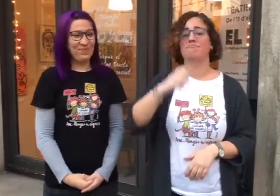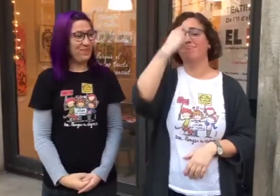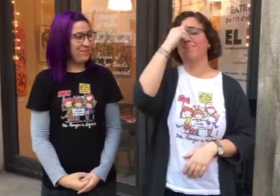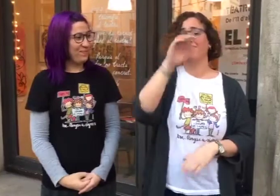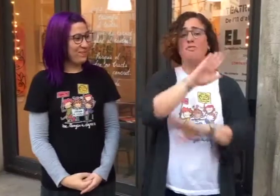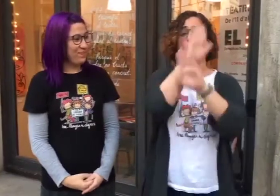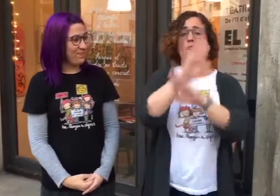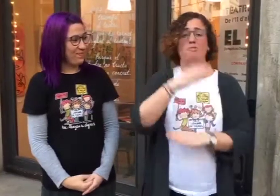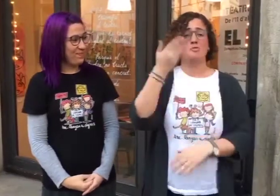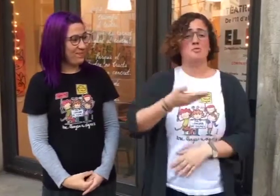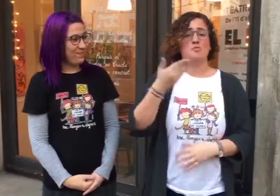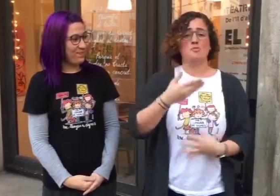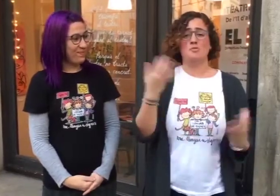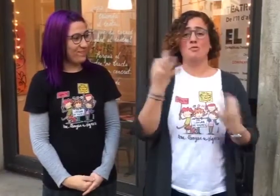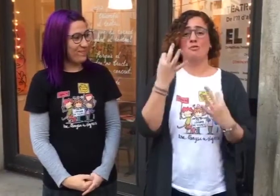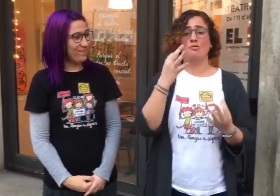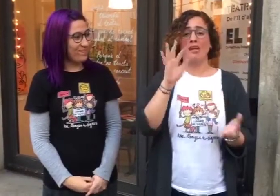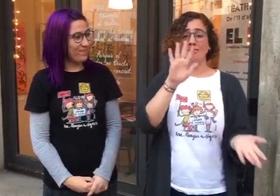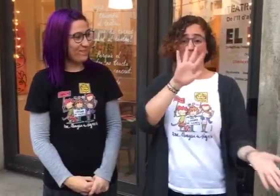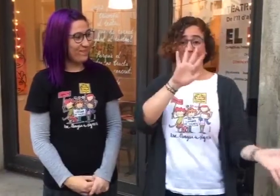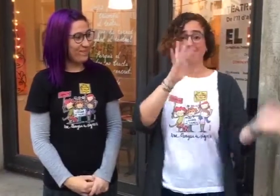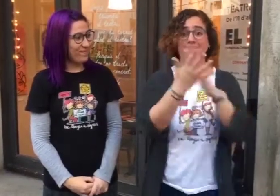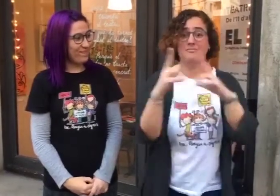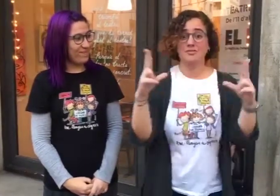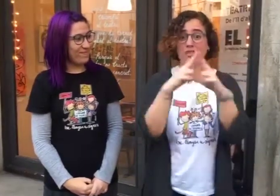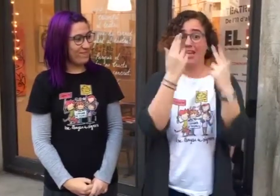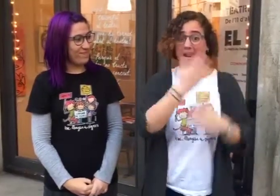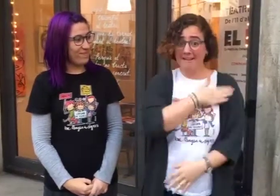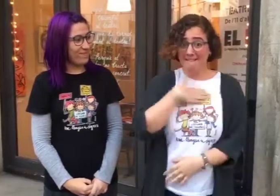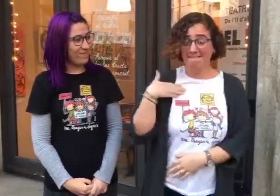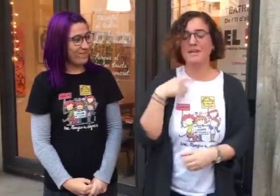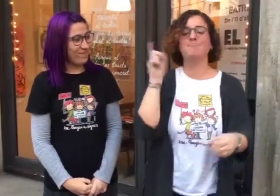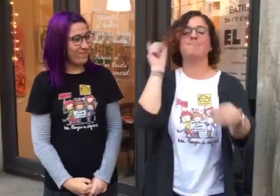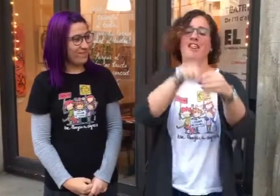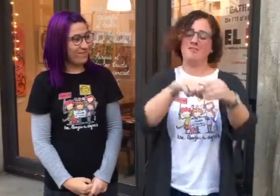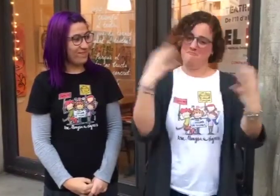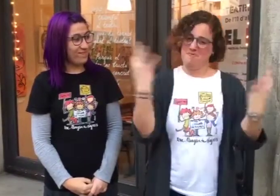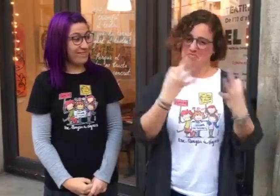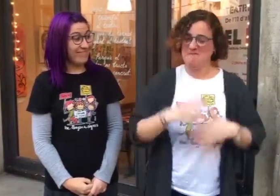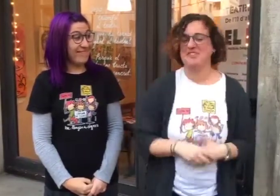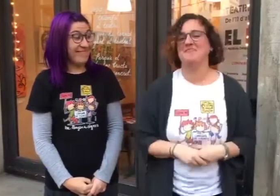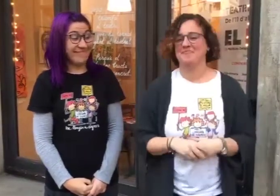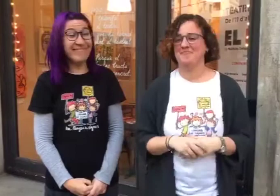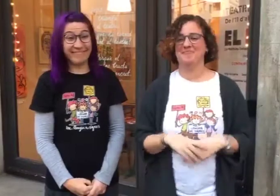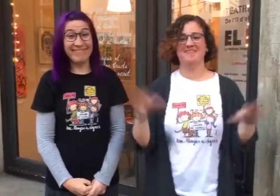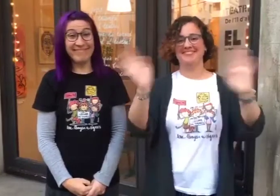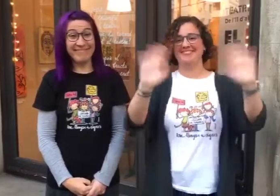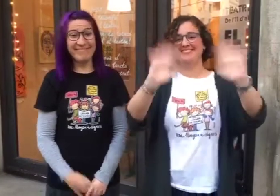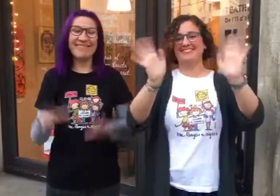Es importante recordar que si se quiere cambiar la sociedad, se debe participar en el cambio. ¡Adiós!